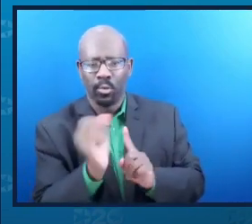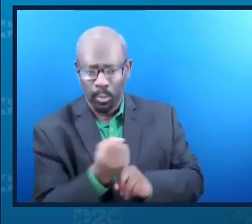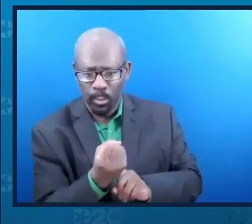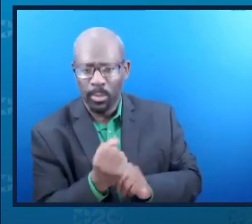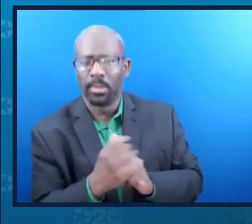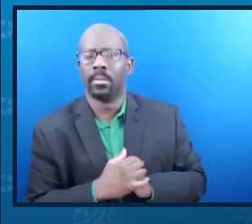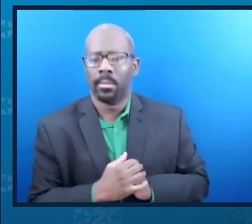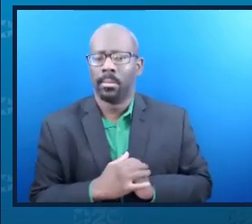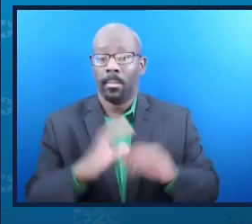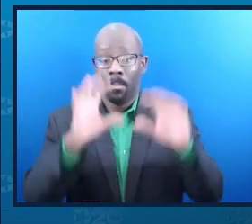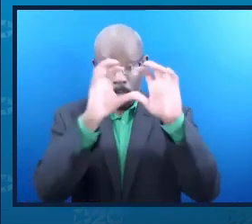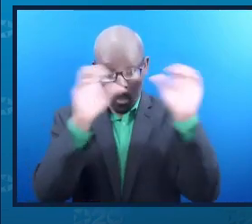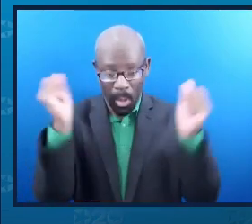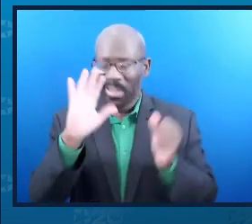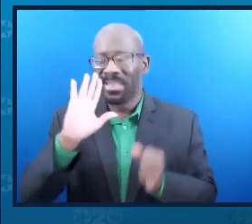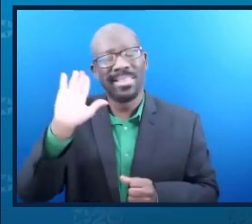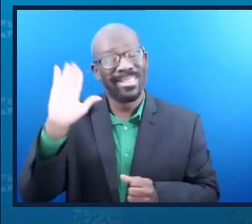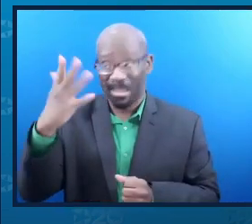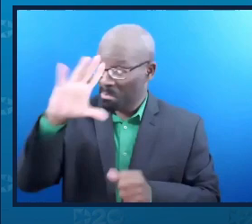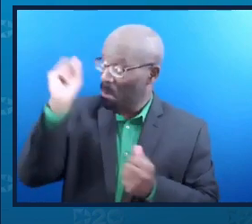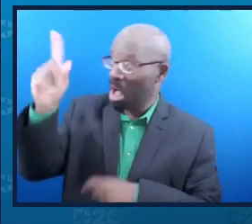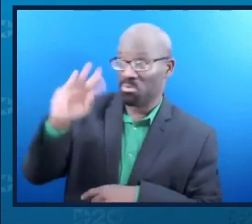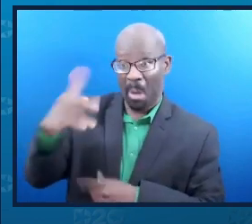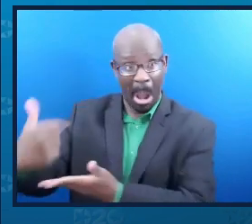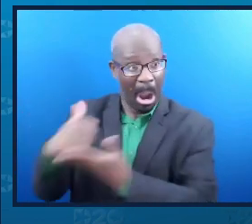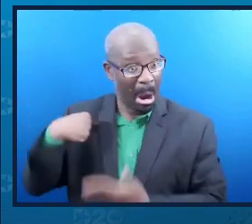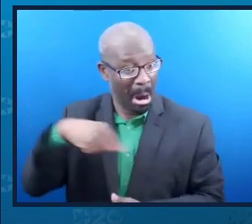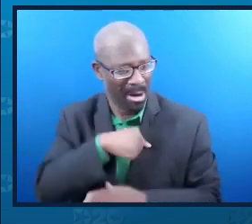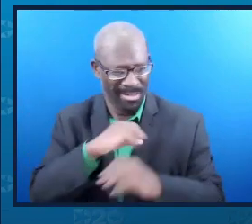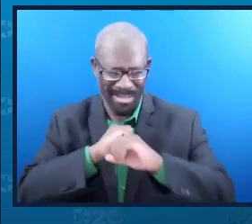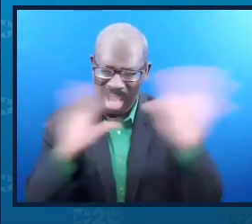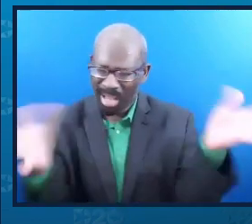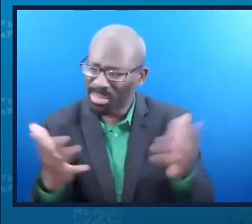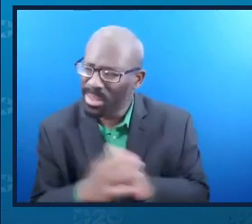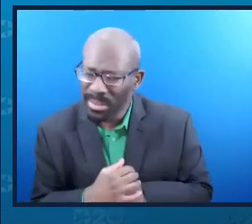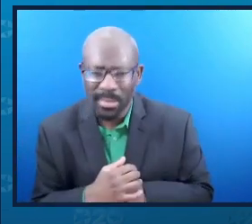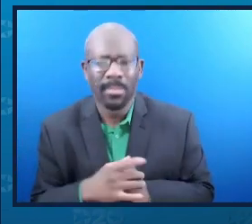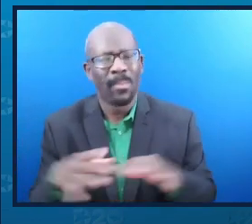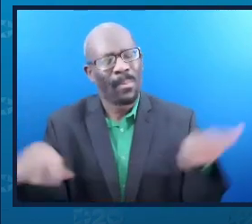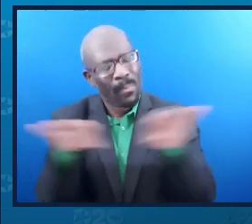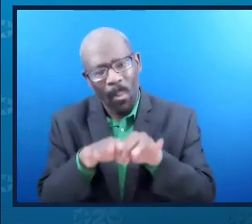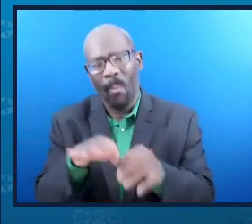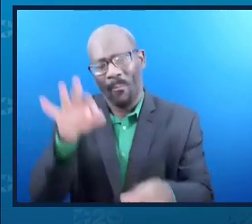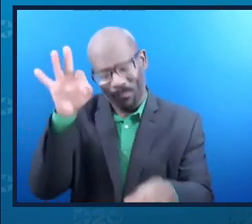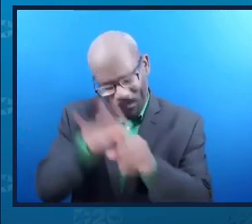VOTE FOR PAID FAMILY LEAVE AND HEALTH CARE FOR EVERYONE.